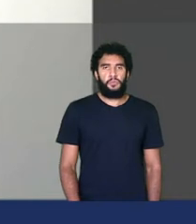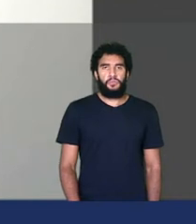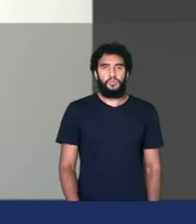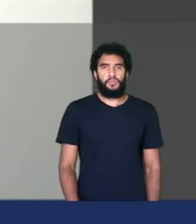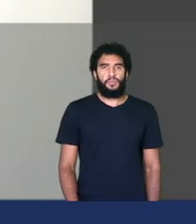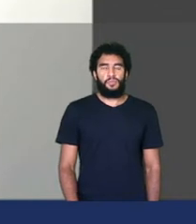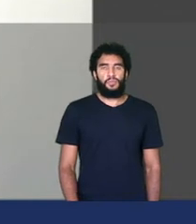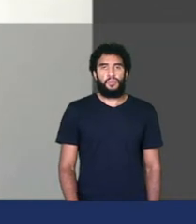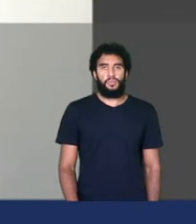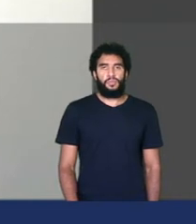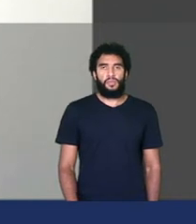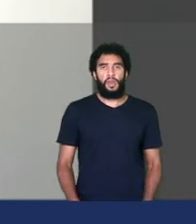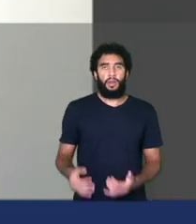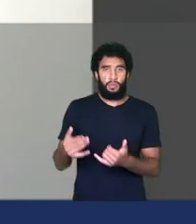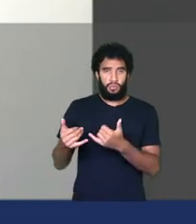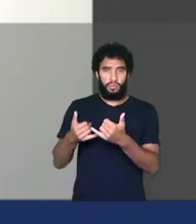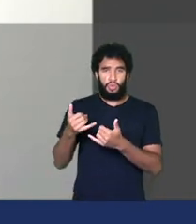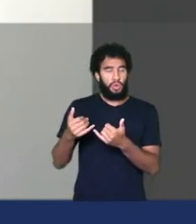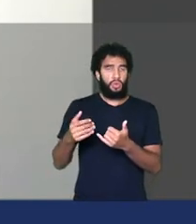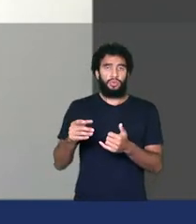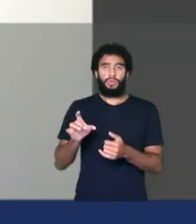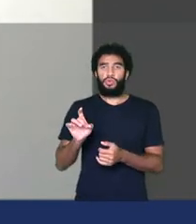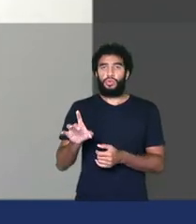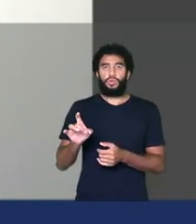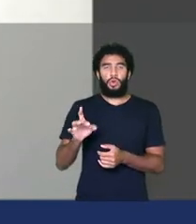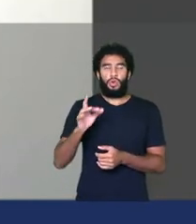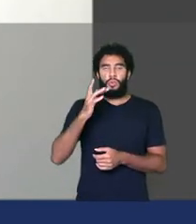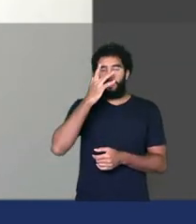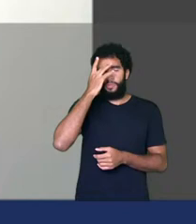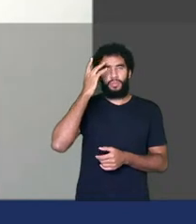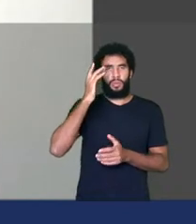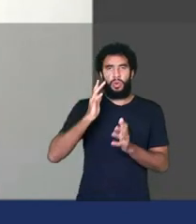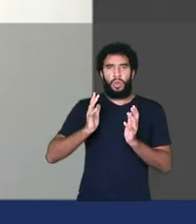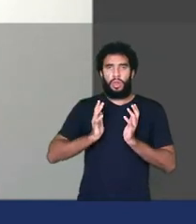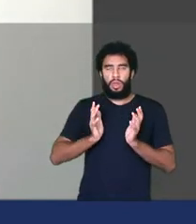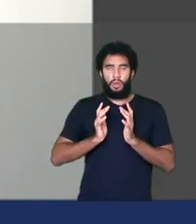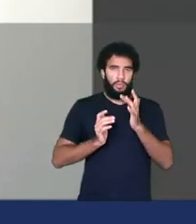FUNDAMENTAIS DA PESSOA HUMANA HUMANA, ESSE PROJETO ATENDE APENAS AOS RICOS E EXCLUI AINDA MAIS OS POBRES. ESSE